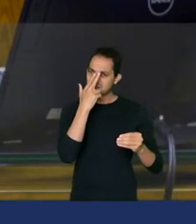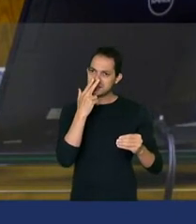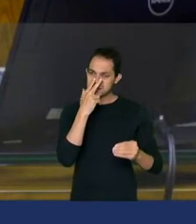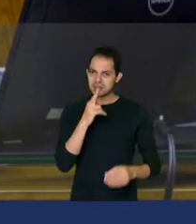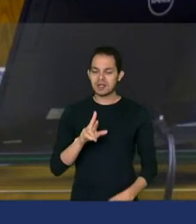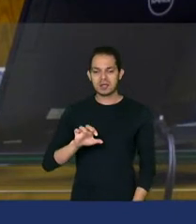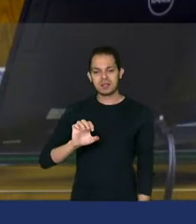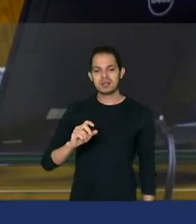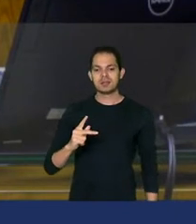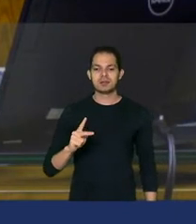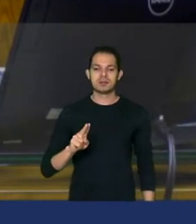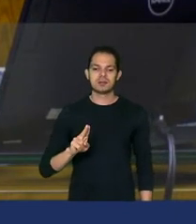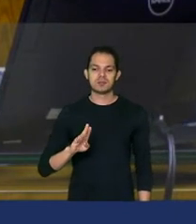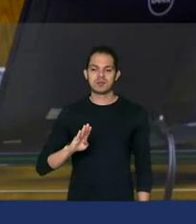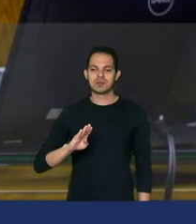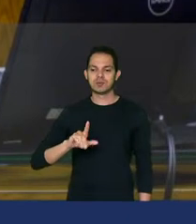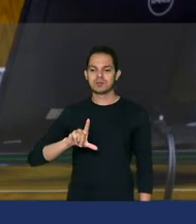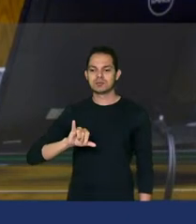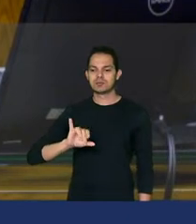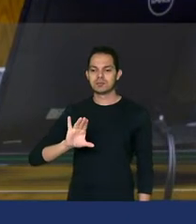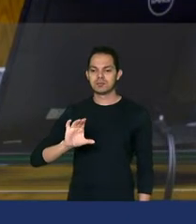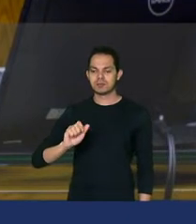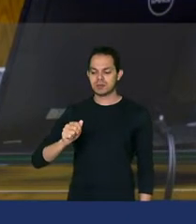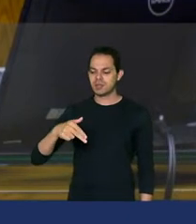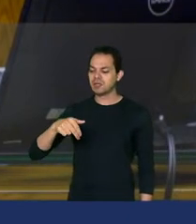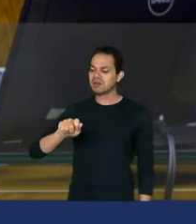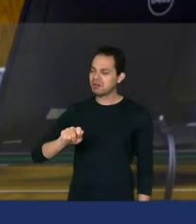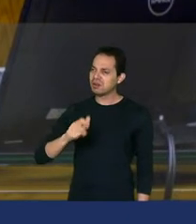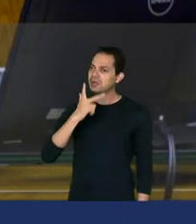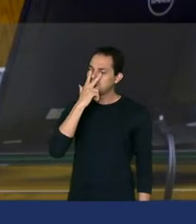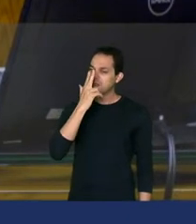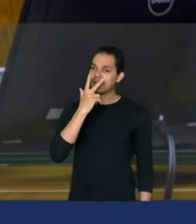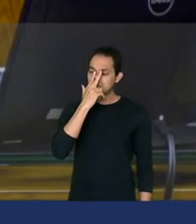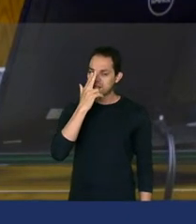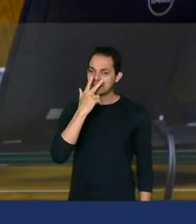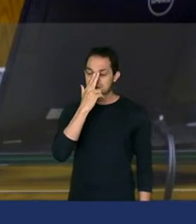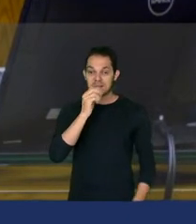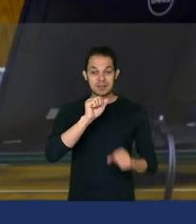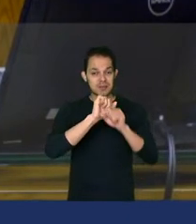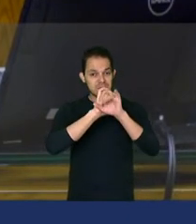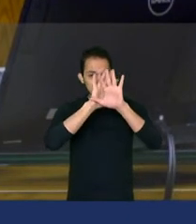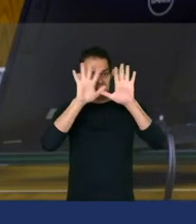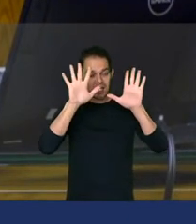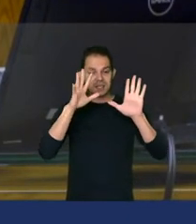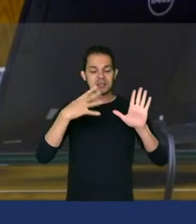ORIENTA O PT? -- [DEPUTADA]: PRESIDENTE, ESSA EMENDA É EXTREMAMENTE REPUBLICANA E ELA ASSEGURA A TRANSPARÊNCIA E AS CONDIÇÕES DE NÃO TER